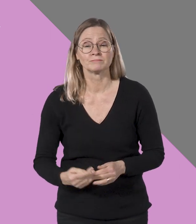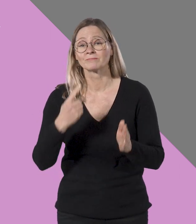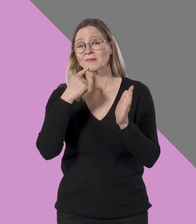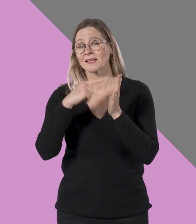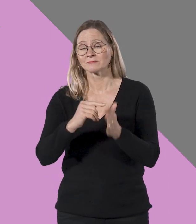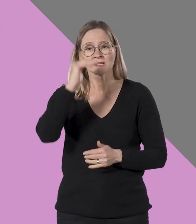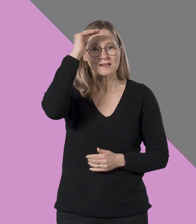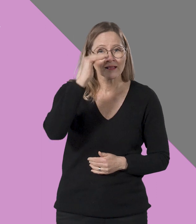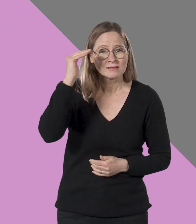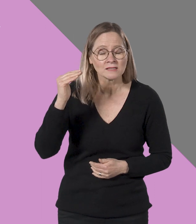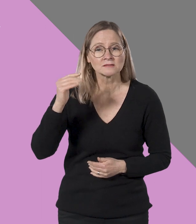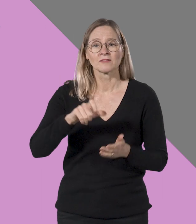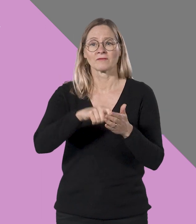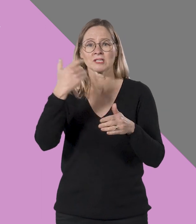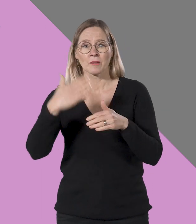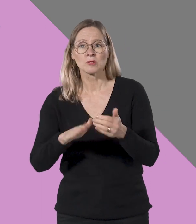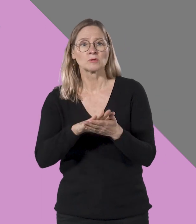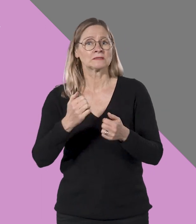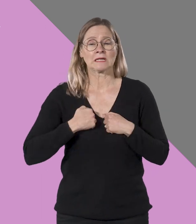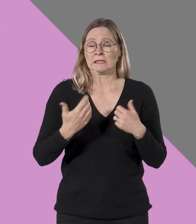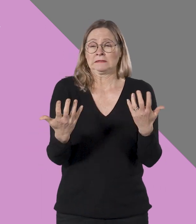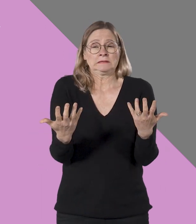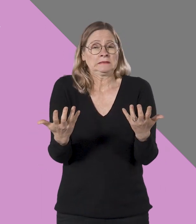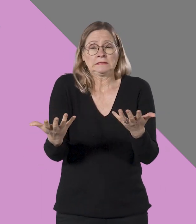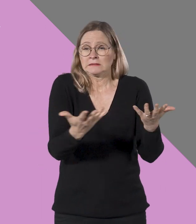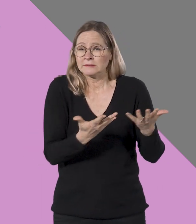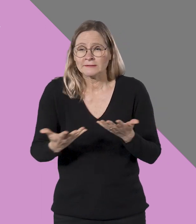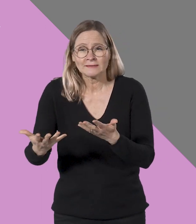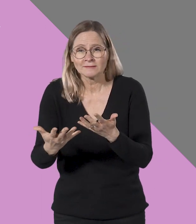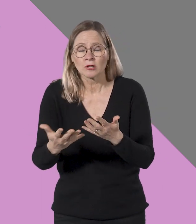Esimerkiksi iltaisin ja viikonloppuisin tulkkien saatavuus on ollut heikkoa, -